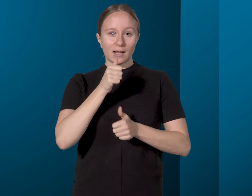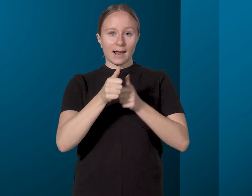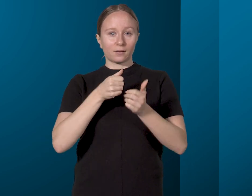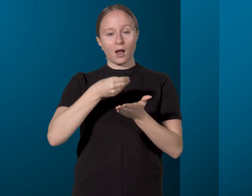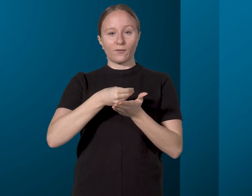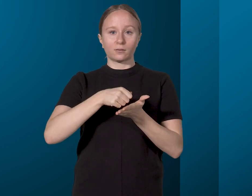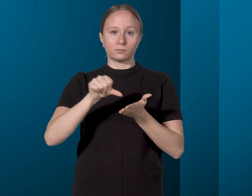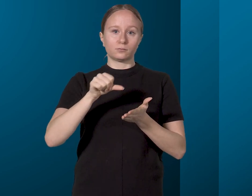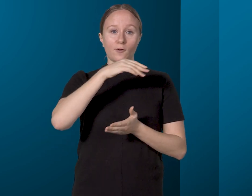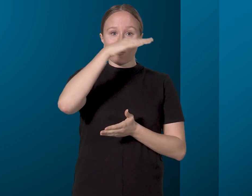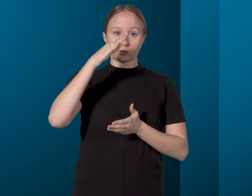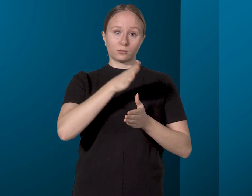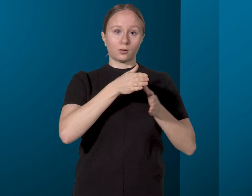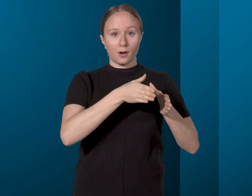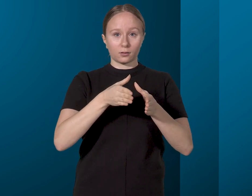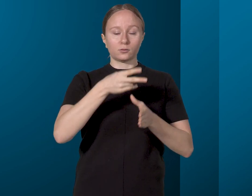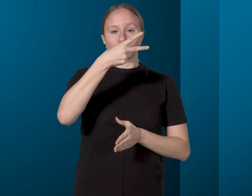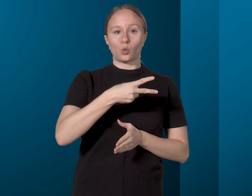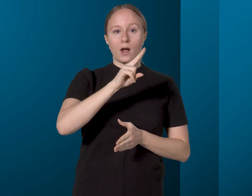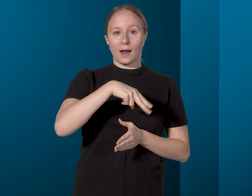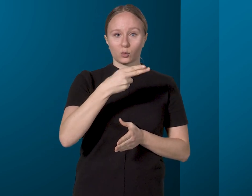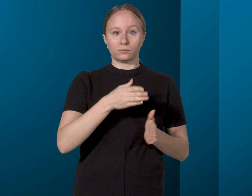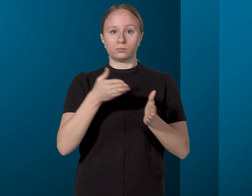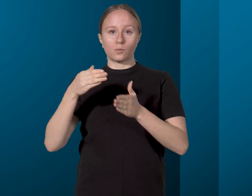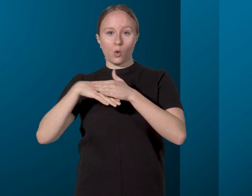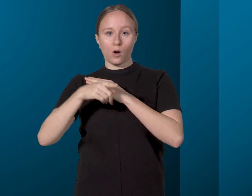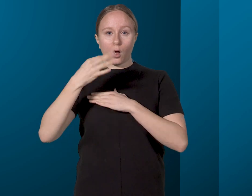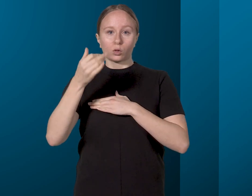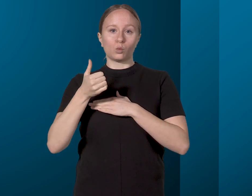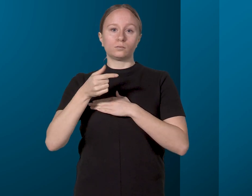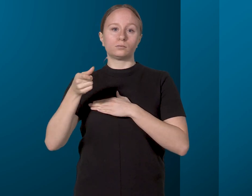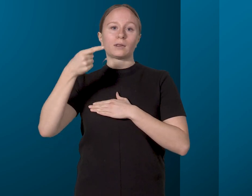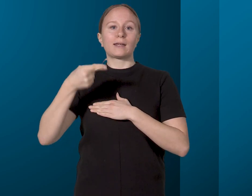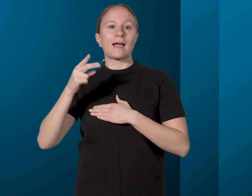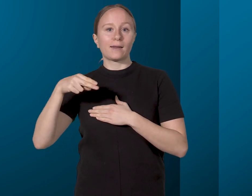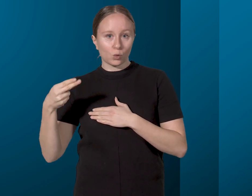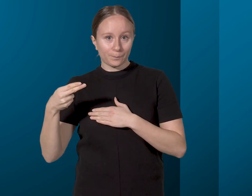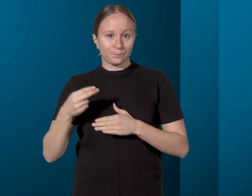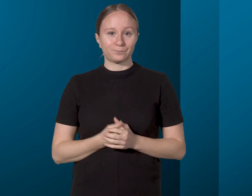Avgiften för deltagande i vuxenkategoriens grenar är 20 euro - och för under 18 år är avgiften 10 euro.